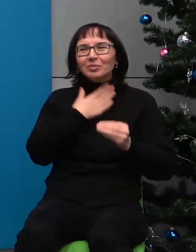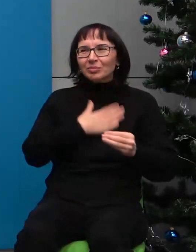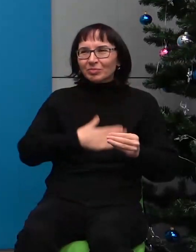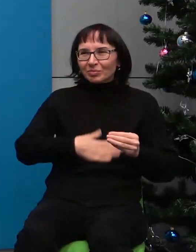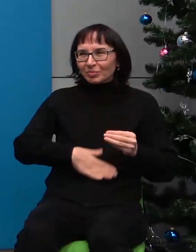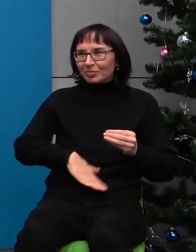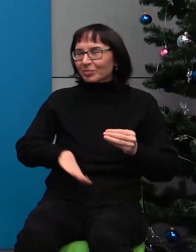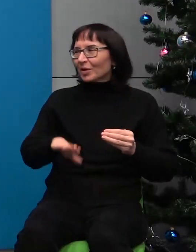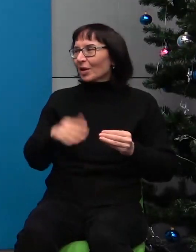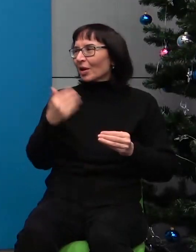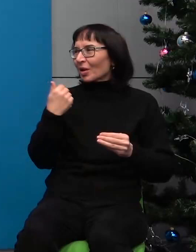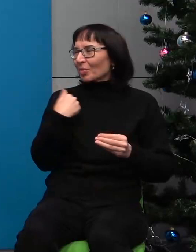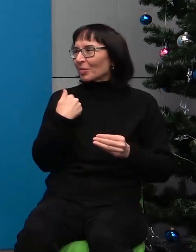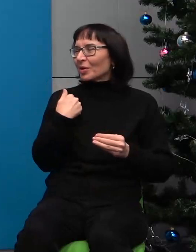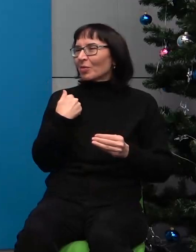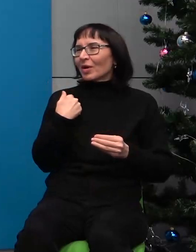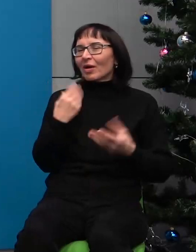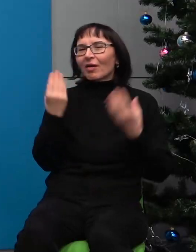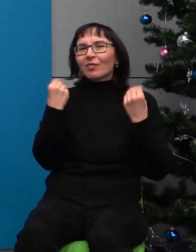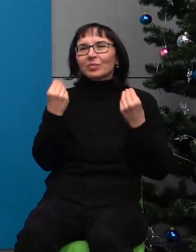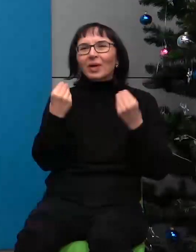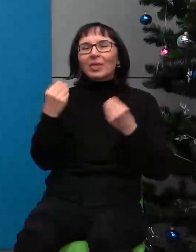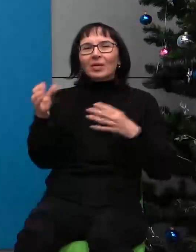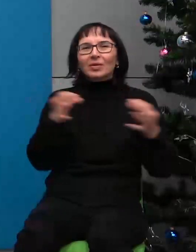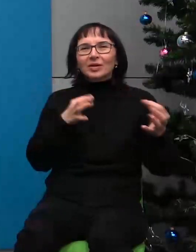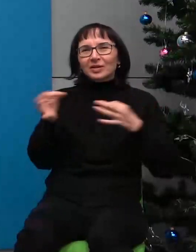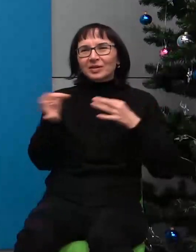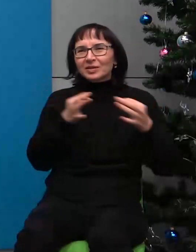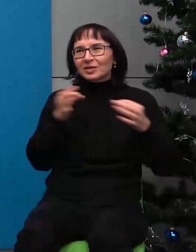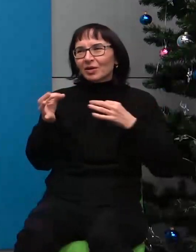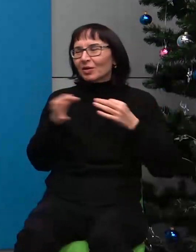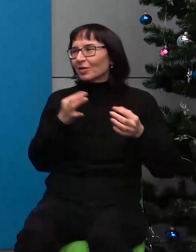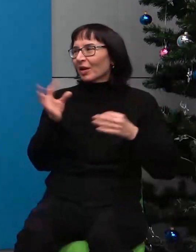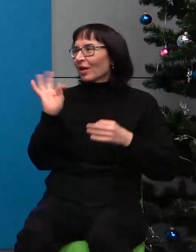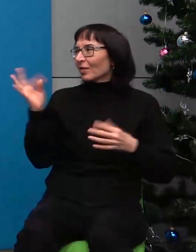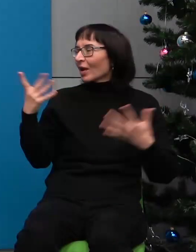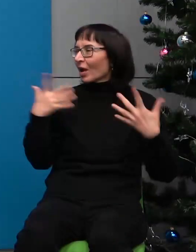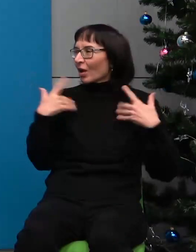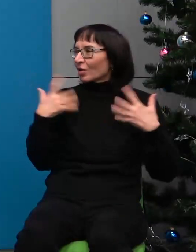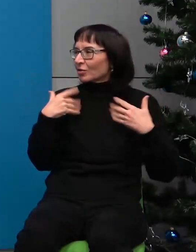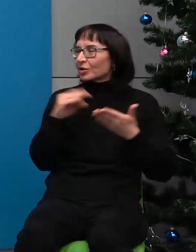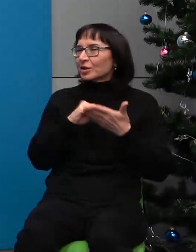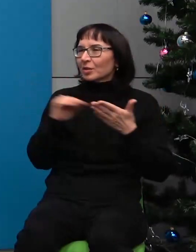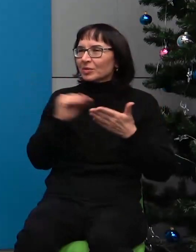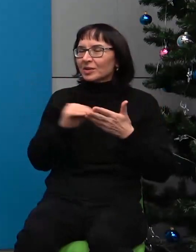bo to była fantastyczna historia. I twojego życia pisarskiego, i życia generalnie.